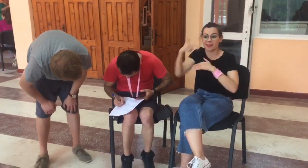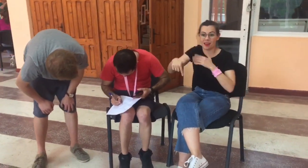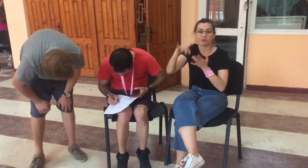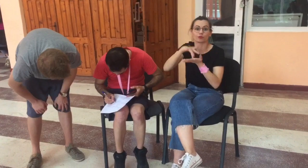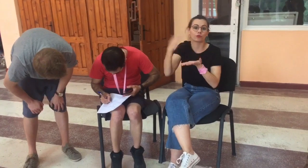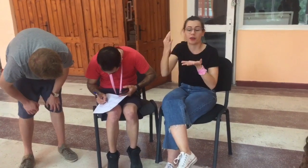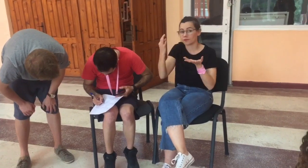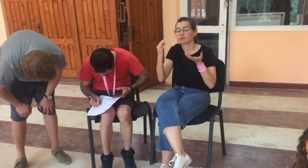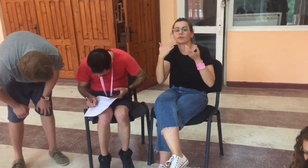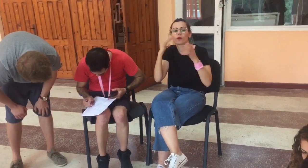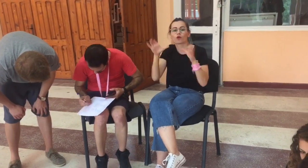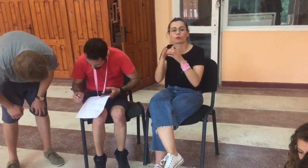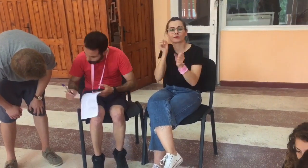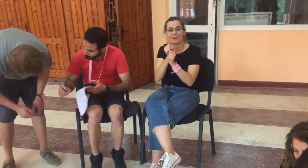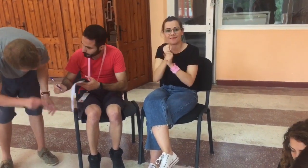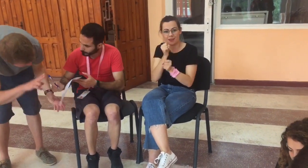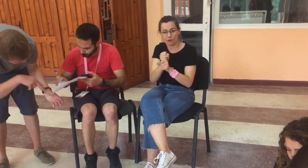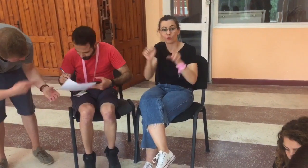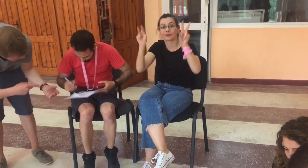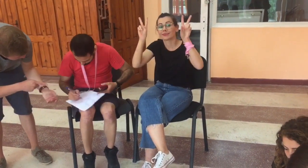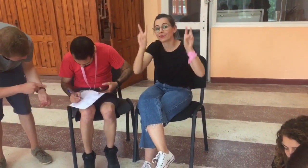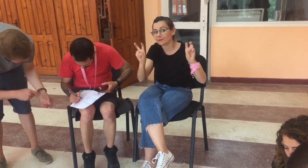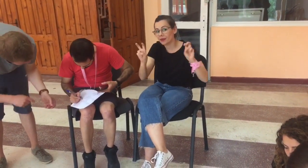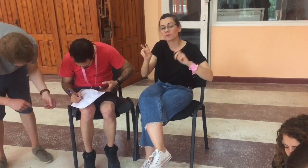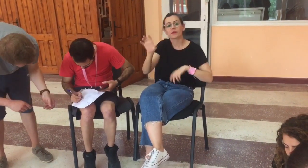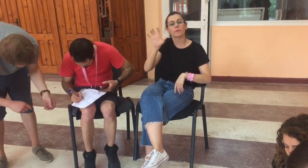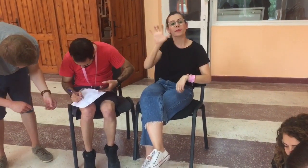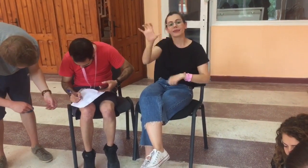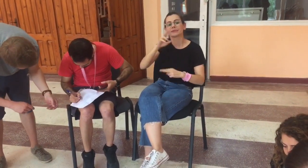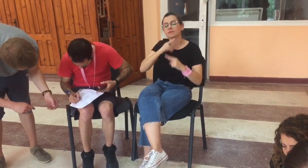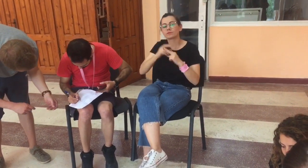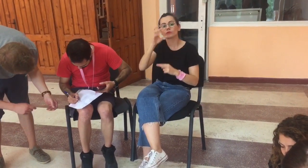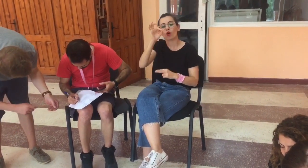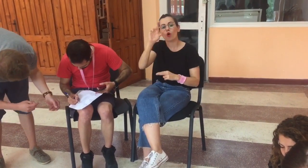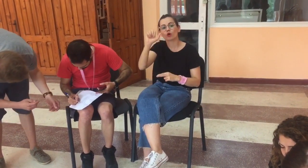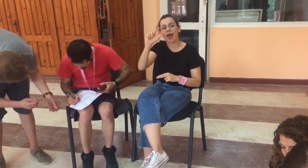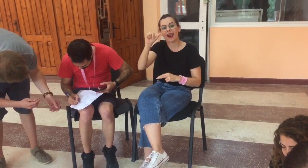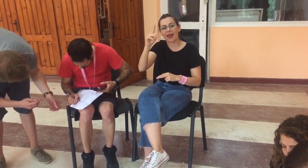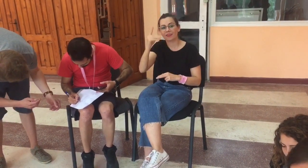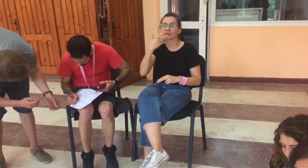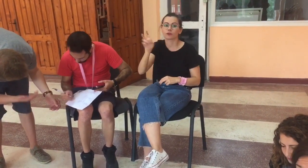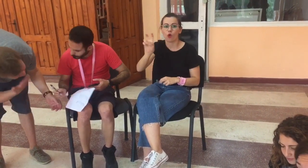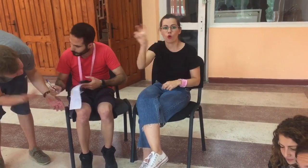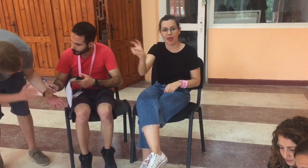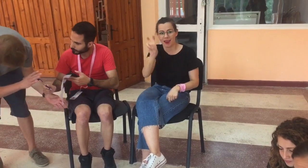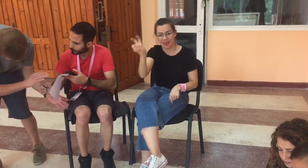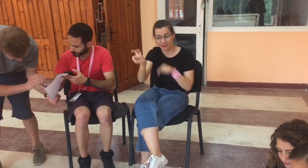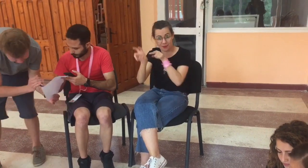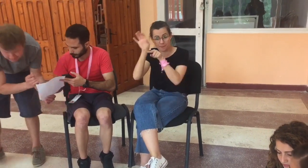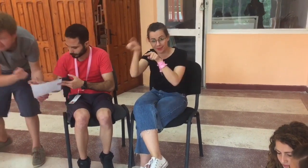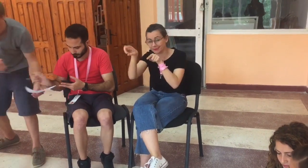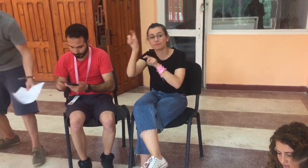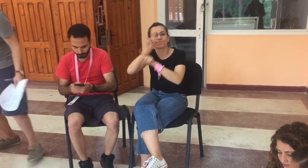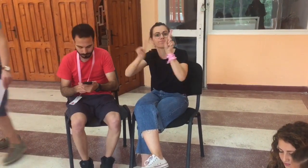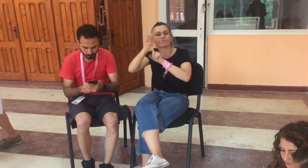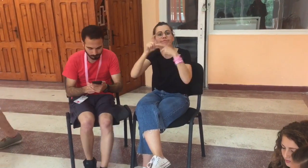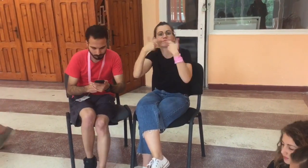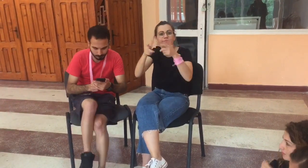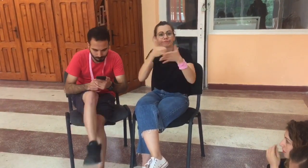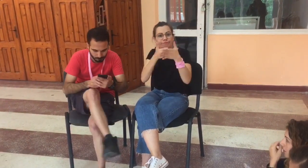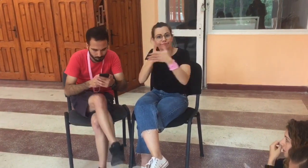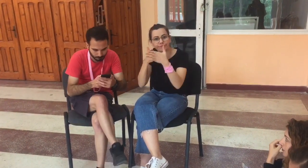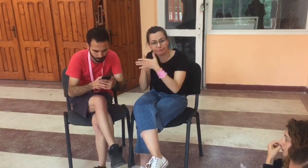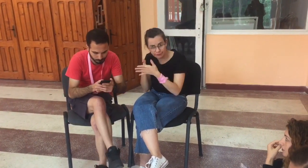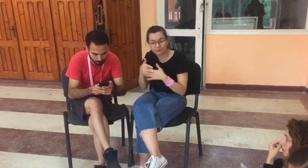Esta mañana con grupos de trabajo abordamos cómo sobrevivir en el país "Oralland", sin accesibilidad.